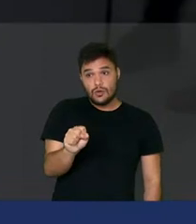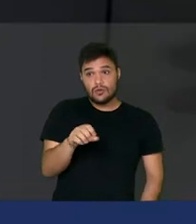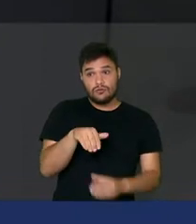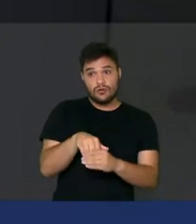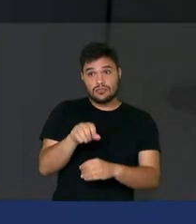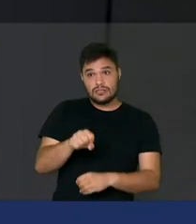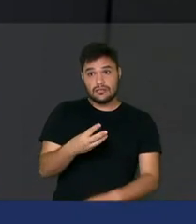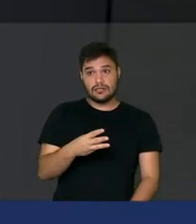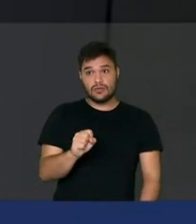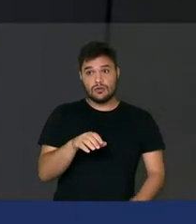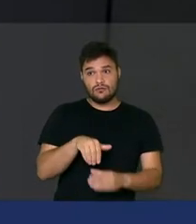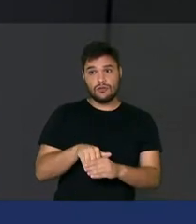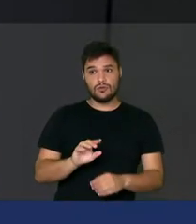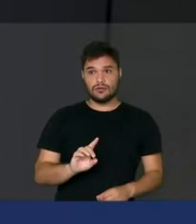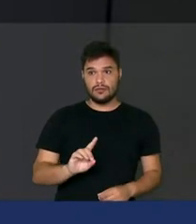ESTÁ ENCERRADA A VOTAÇÃO.